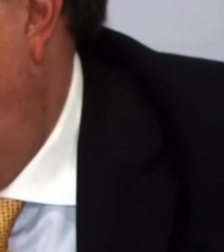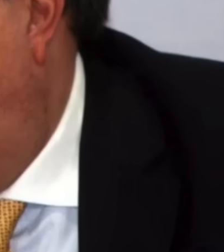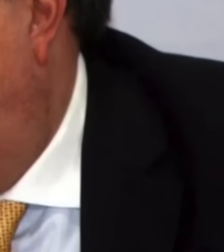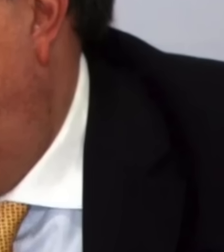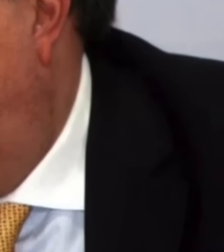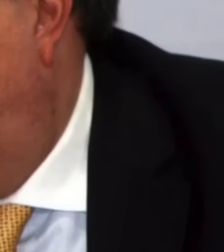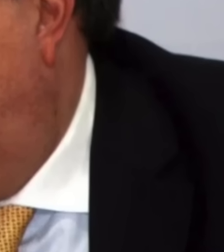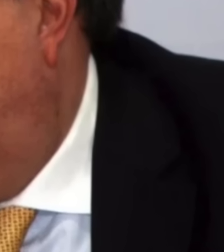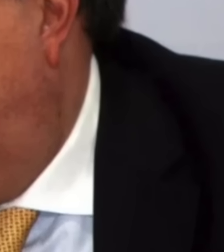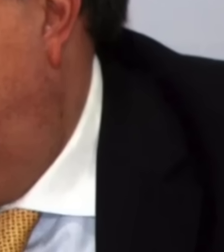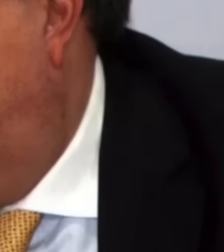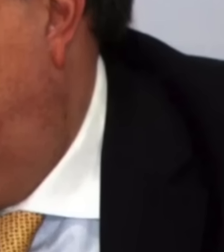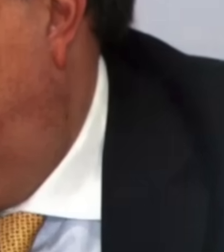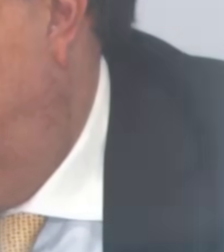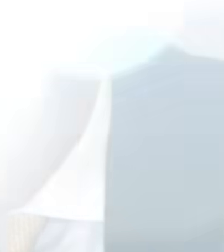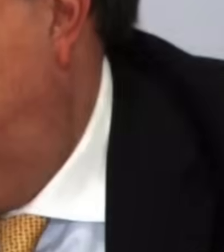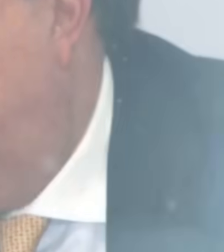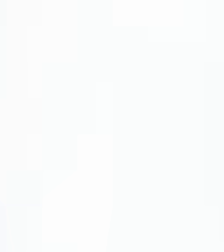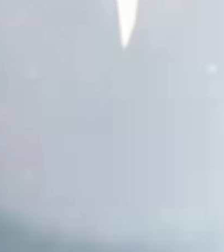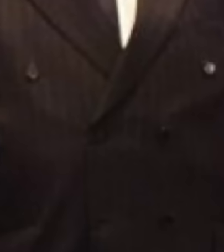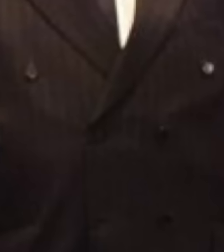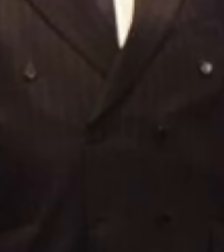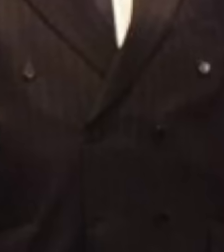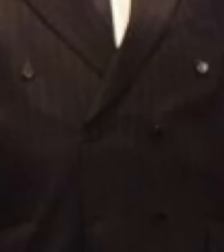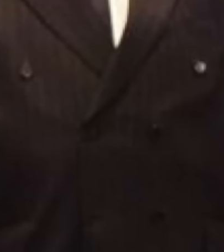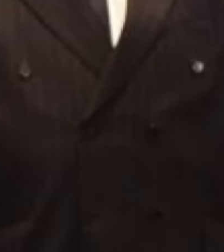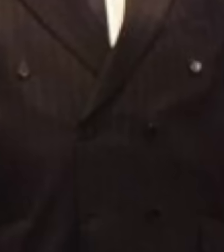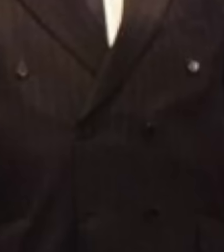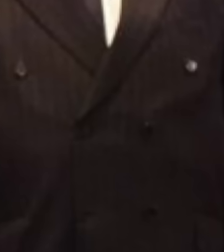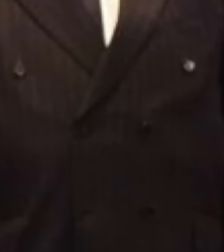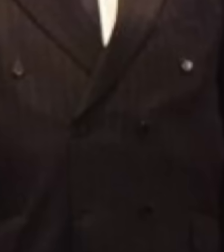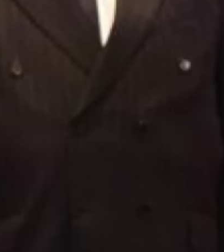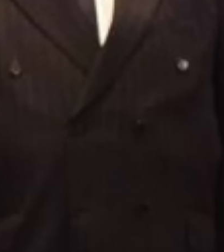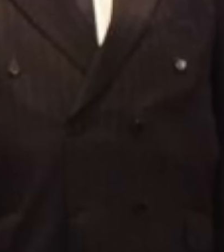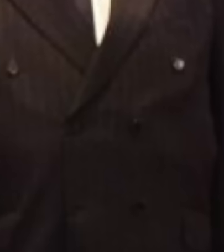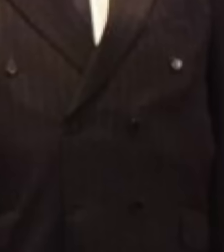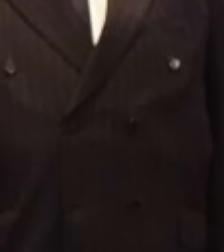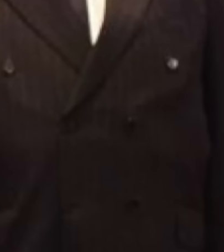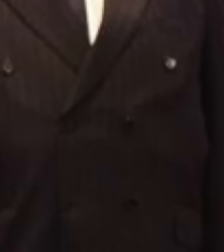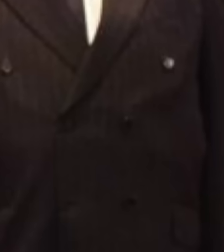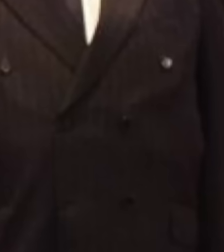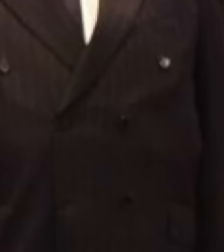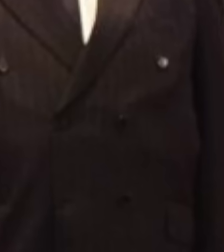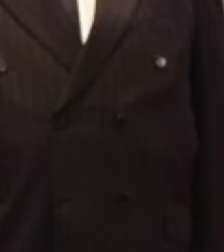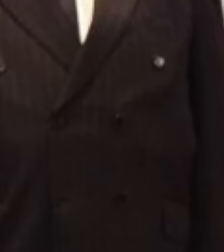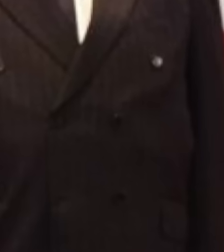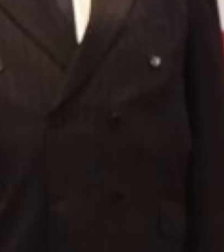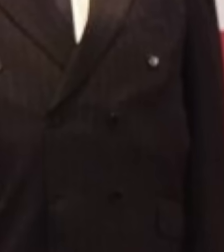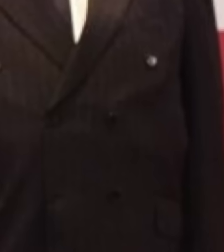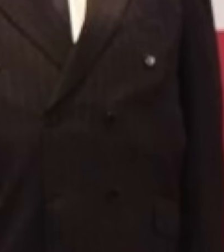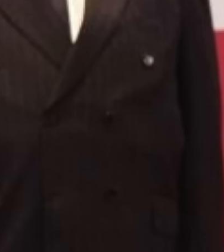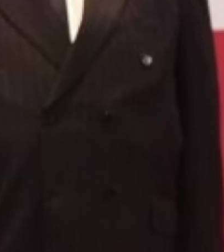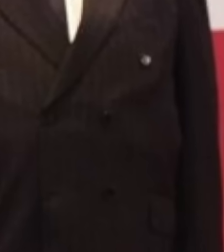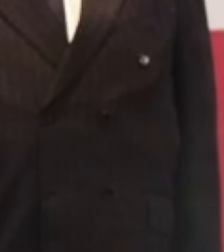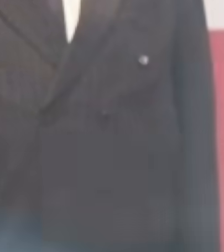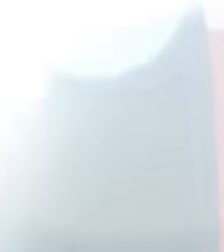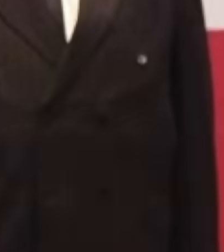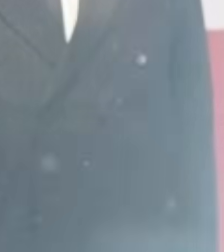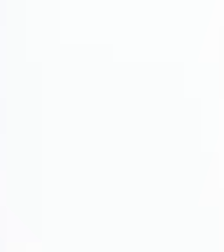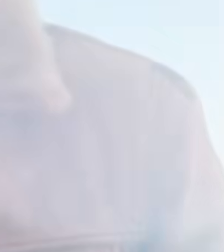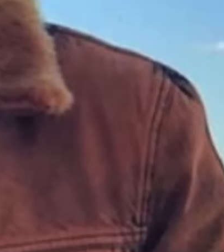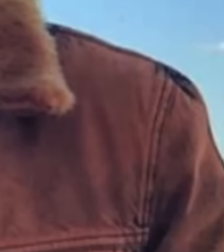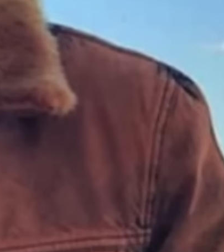Mont quien fue secretario de Gobernación durante el mandato de Felipe Calderón por su parte a